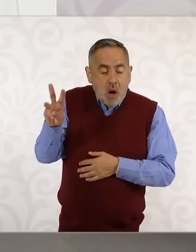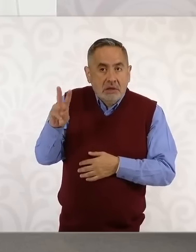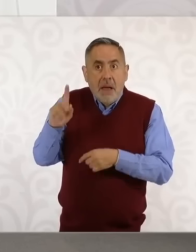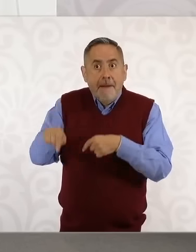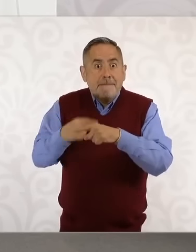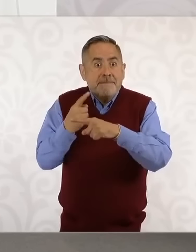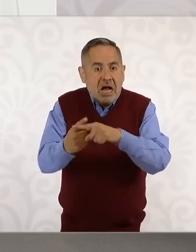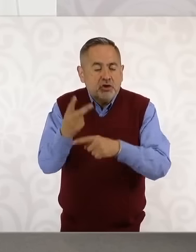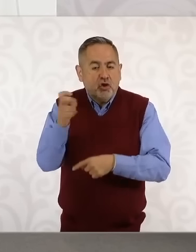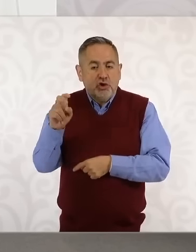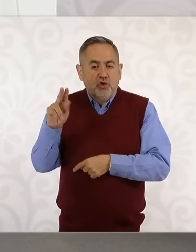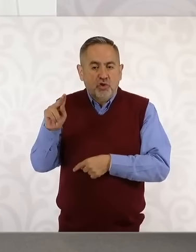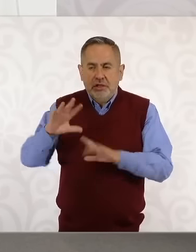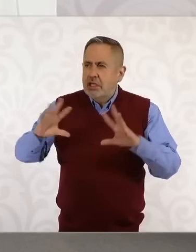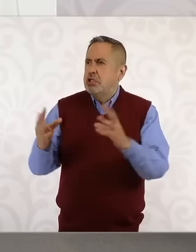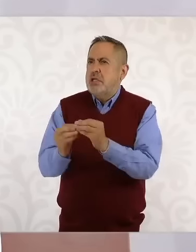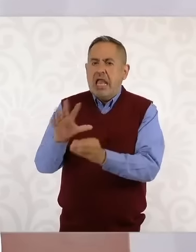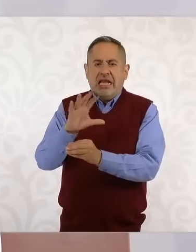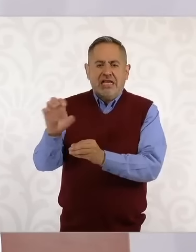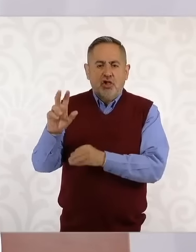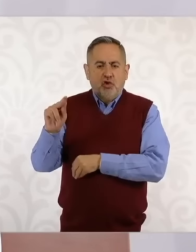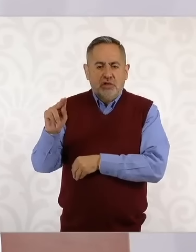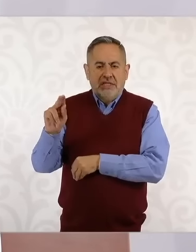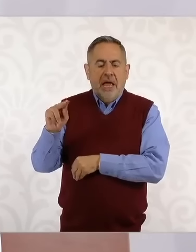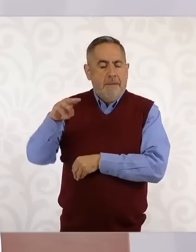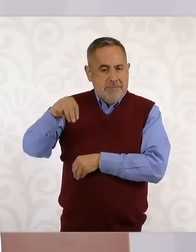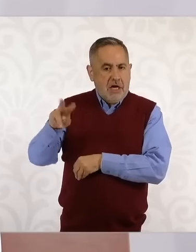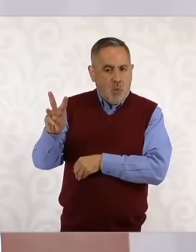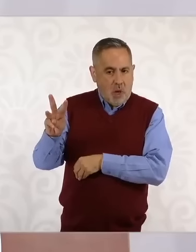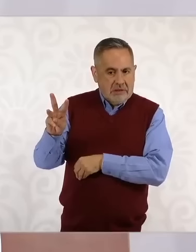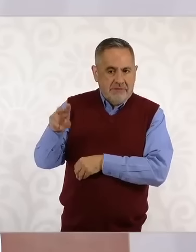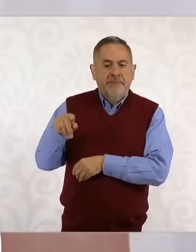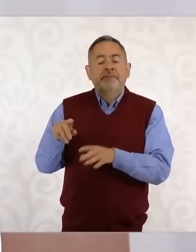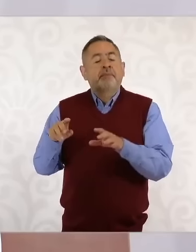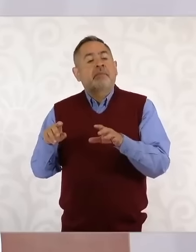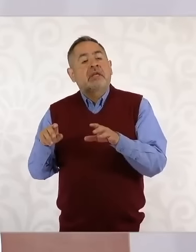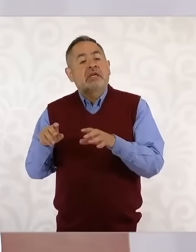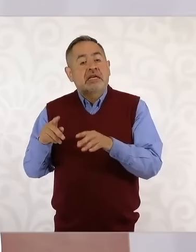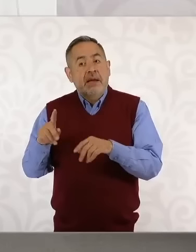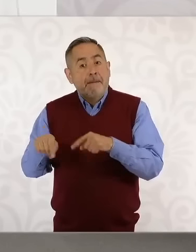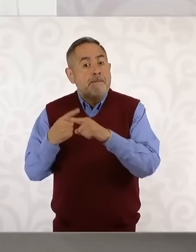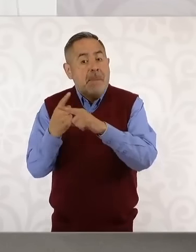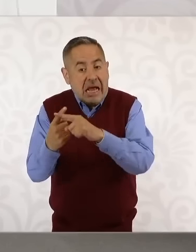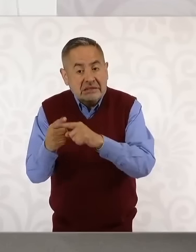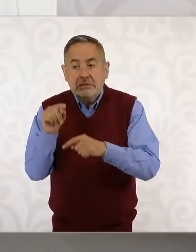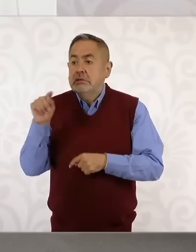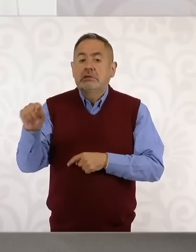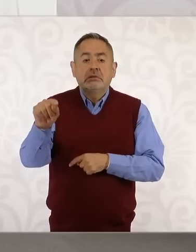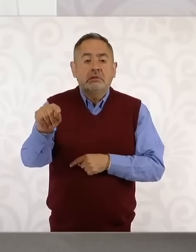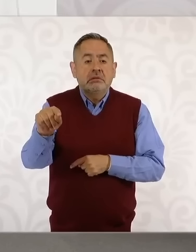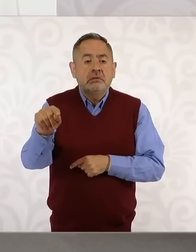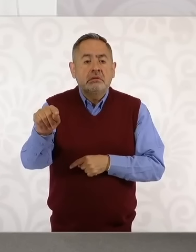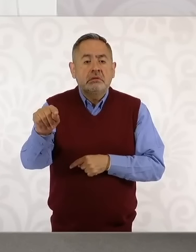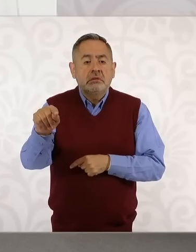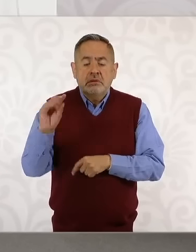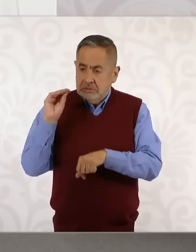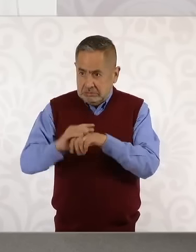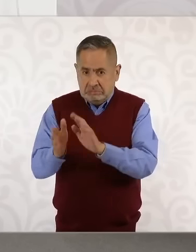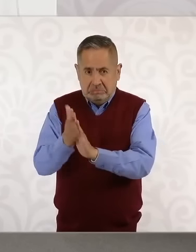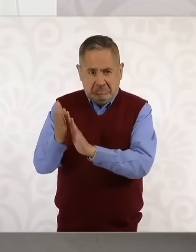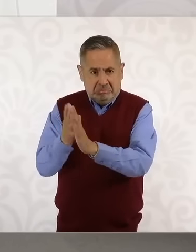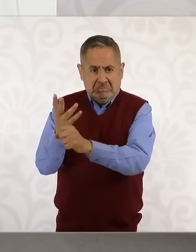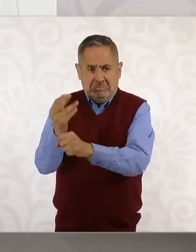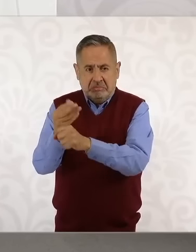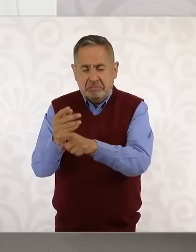o sea, de 580 adicionales. Y además la que sigue se va a construir, dice carbón dos,